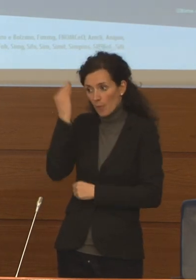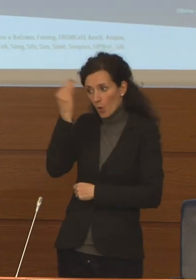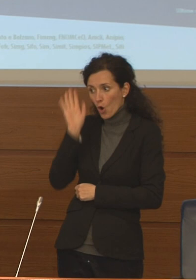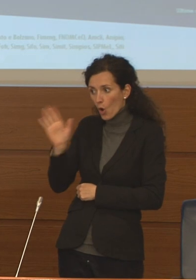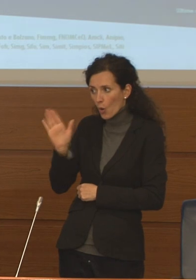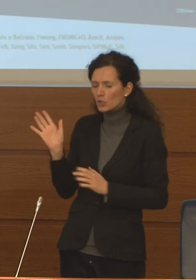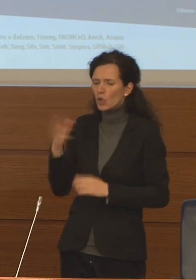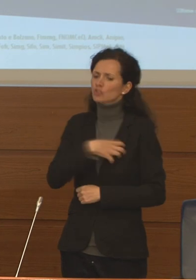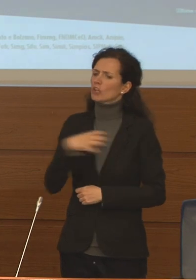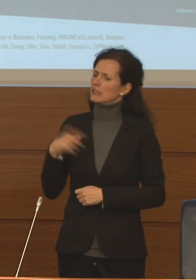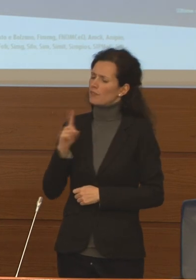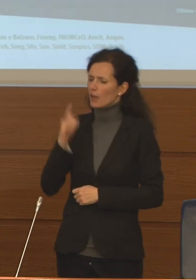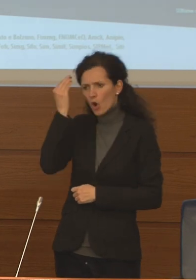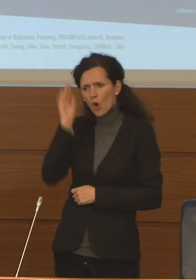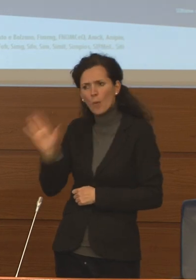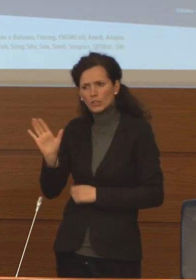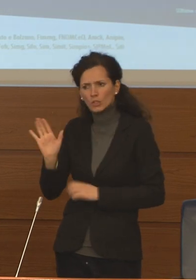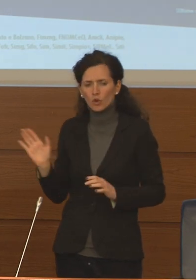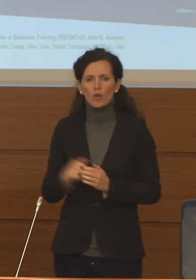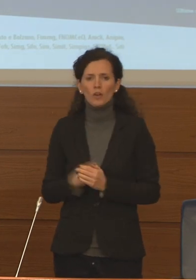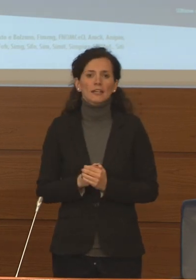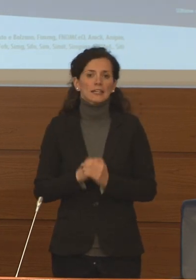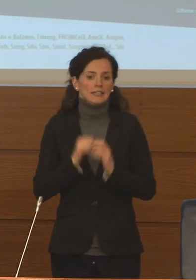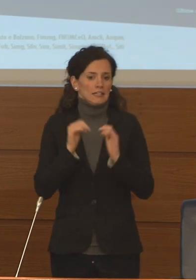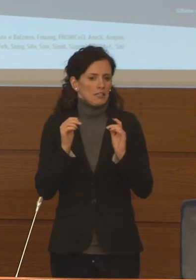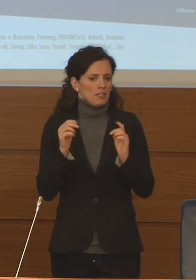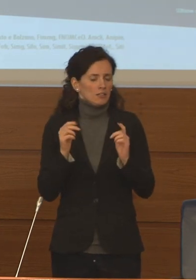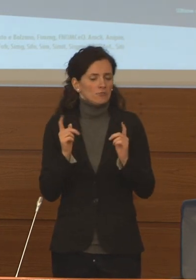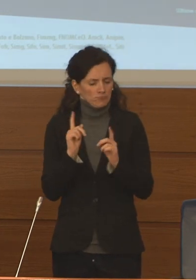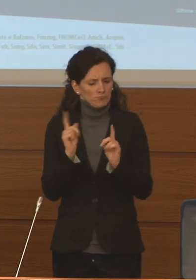Esprimersi su questo tema in questo momento ovviamente è